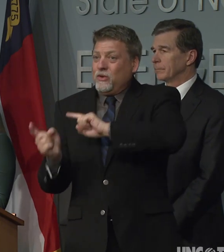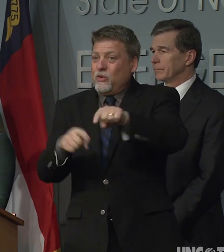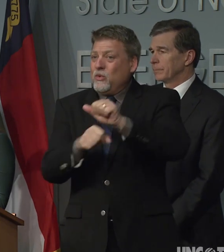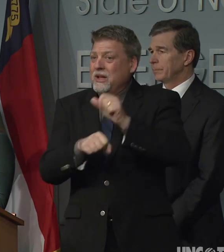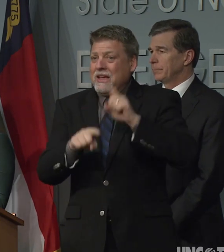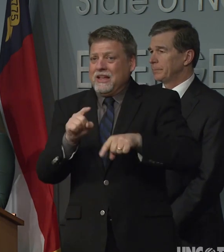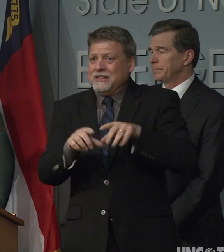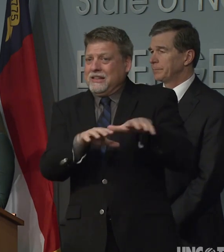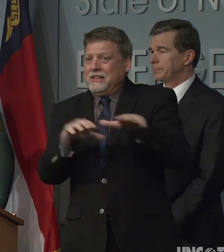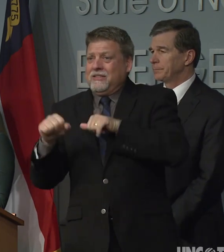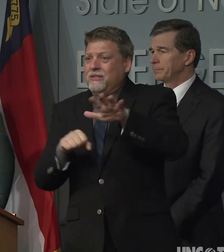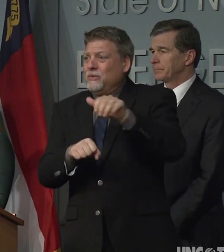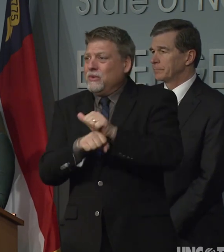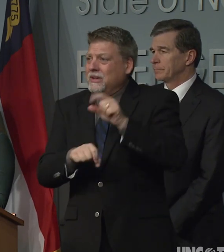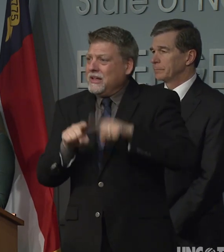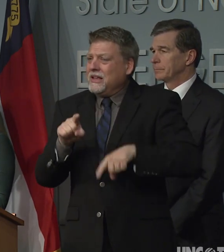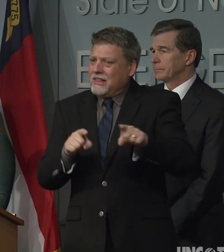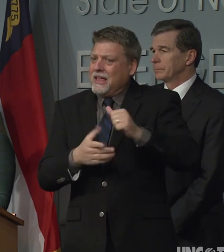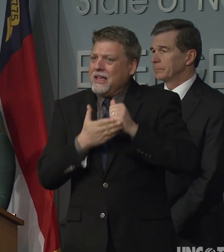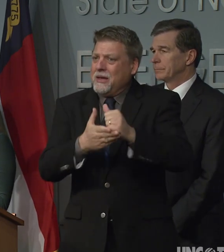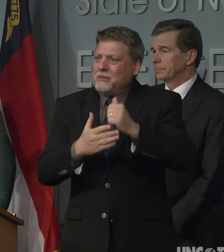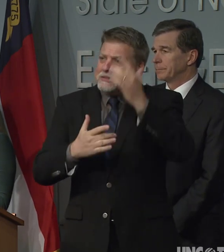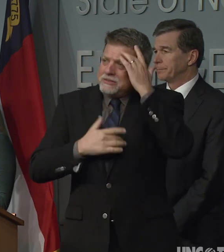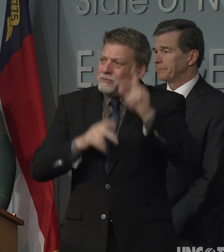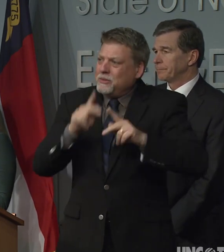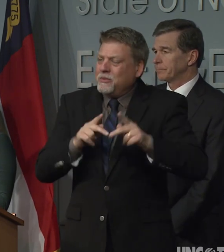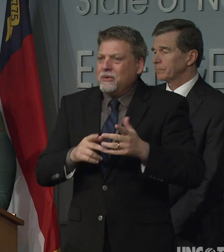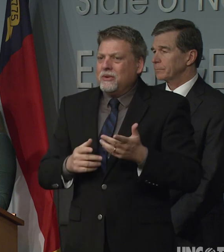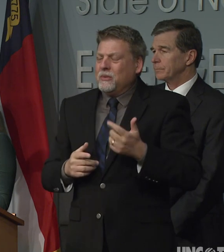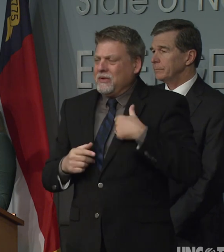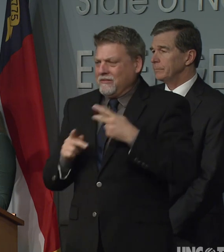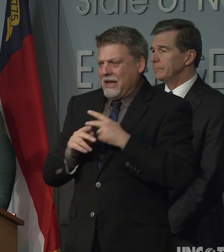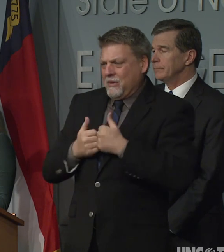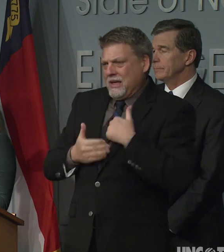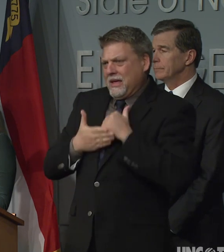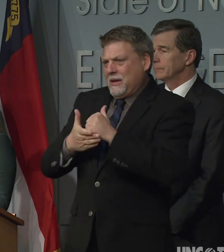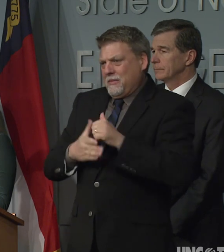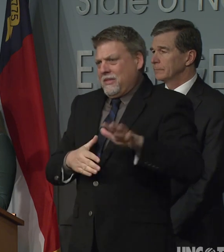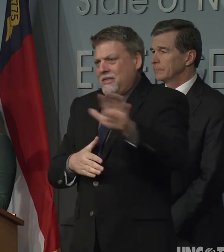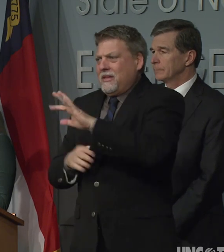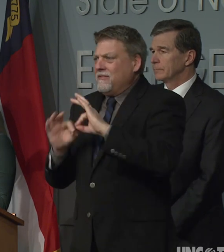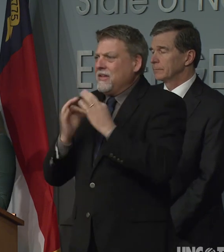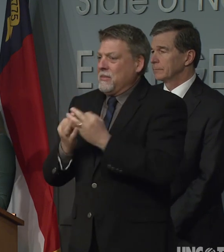necesitan cuidado infantil. Ellos estos trabajadores están al frente de la pandemia.